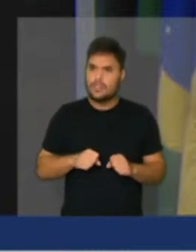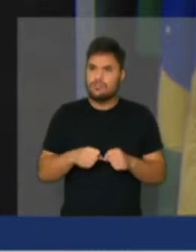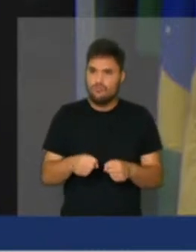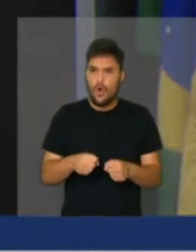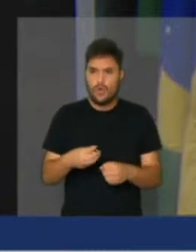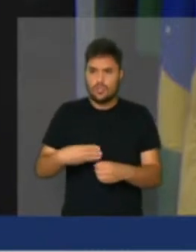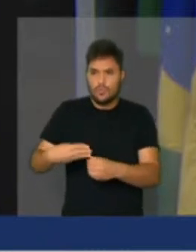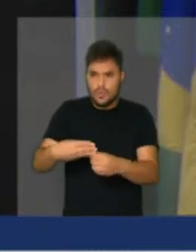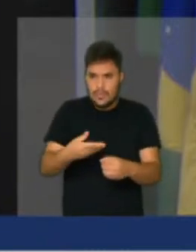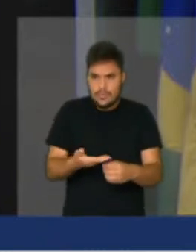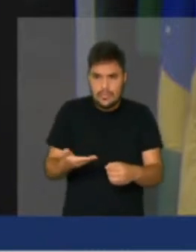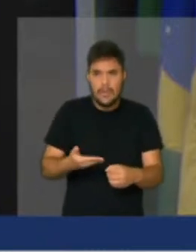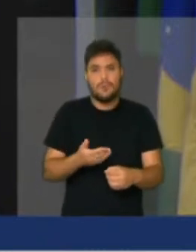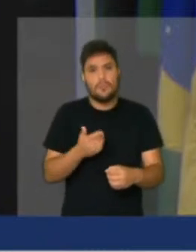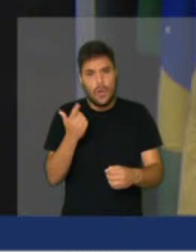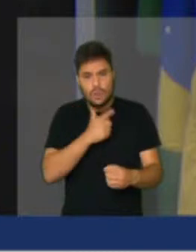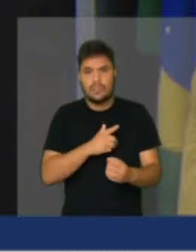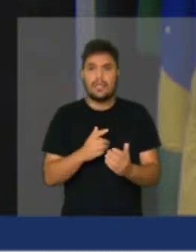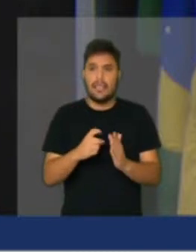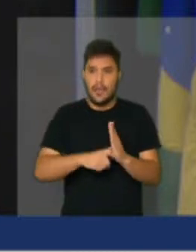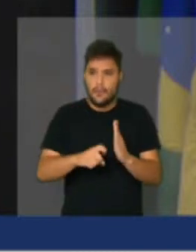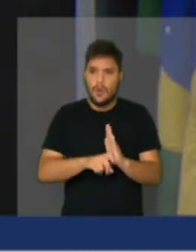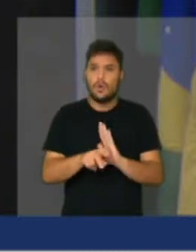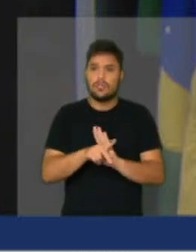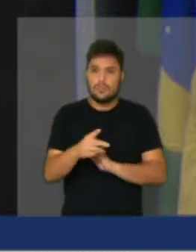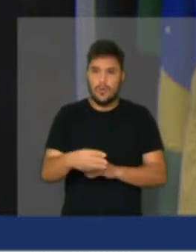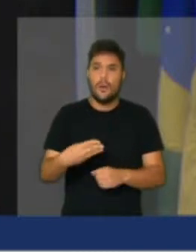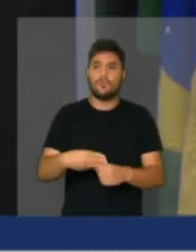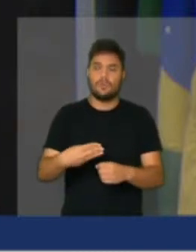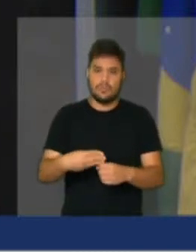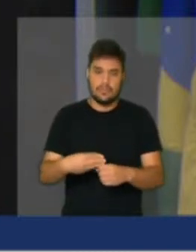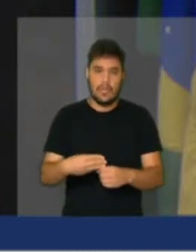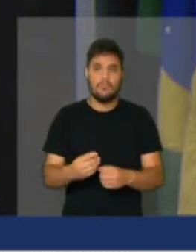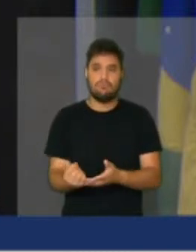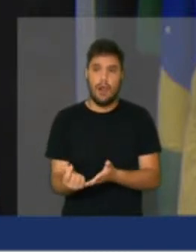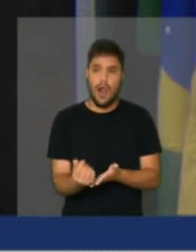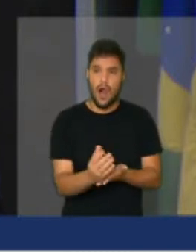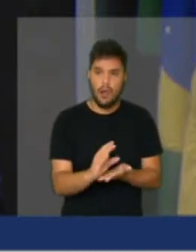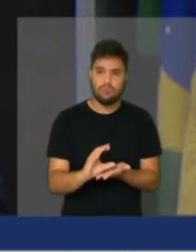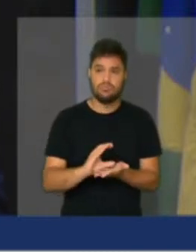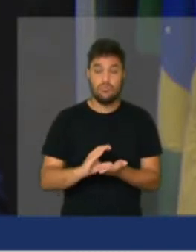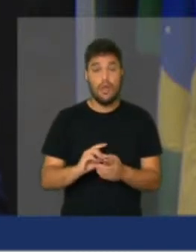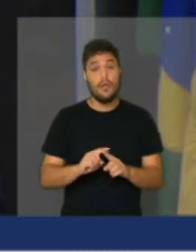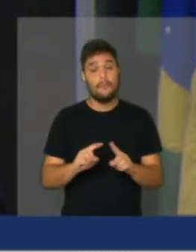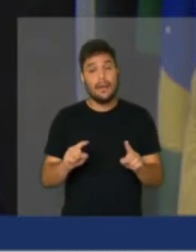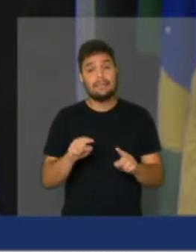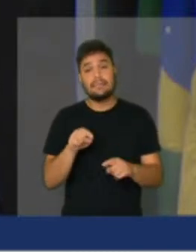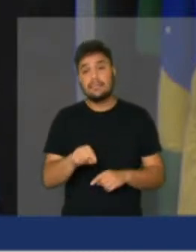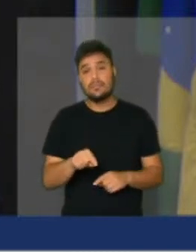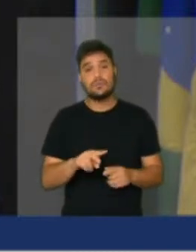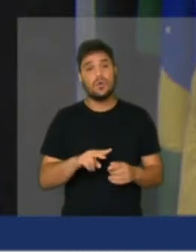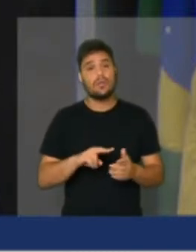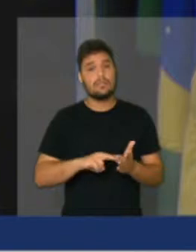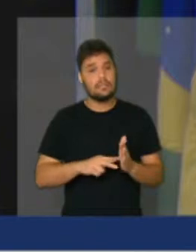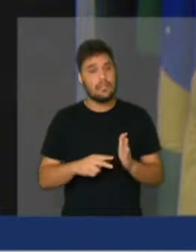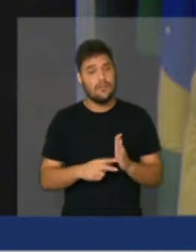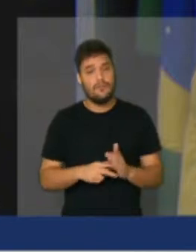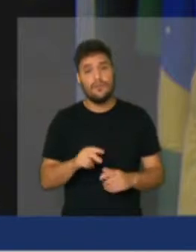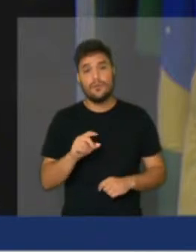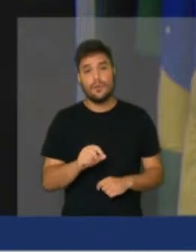TRIBUTOS PRÓPRIOS, MAS SIM UMA CONSEQUÊNCIA NATURAL DA ESTREITA BASE ECONÔMICA DOS PEQUENOS MUNICÍPIOS QUE NÃO